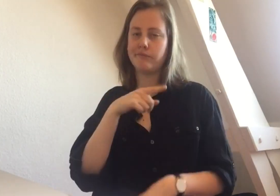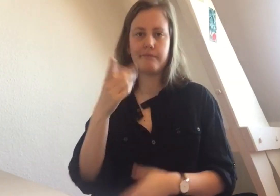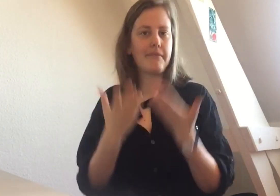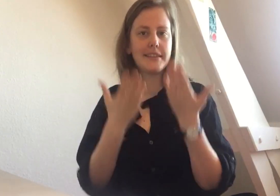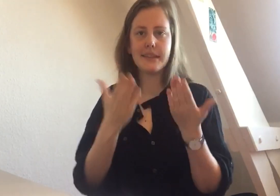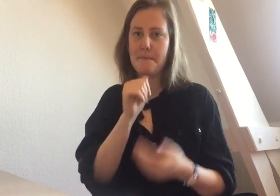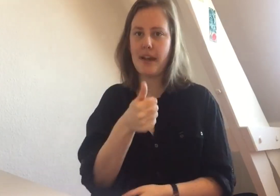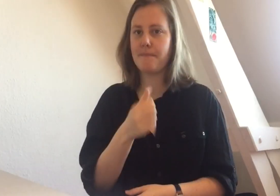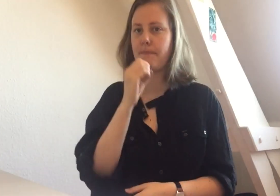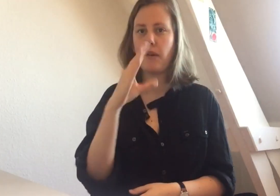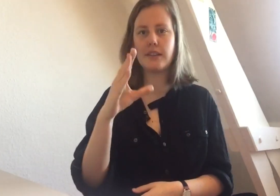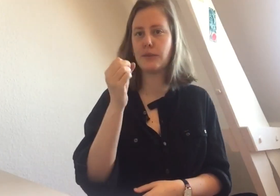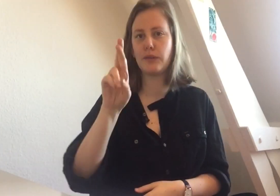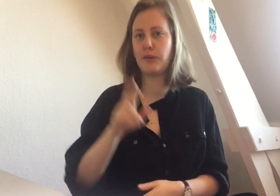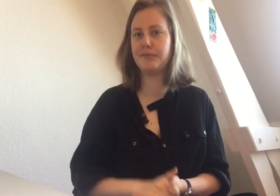N'hésitez pas, foncez plutôt C'est une occasion en or!